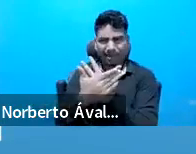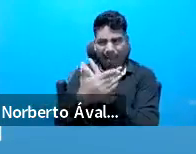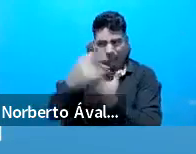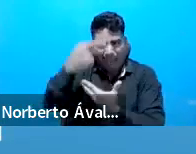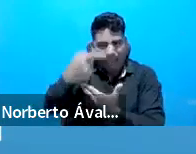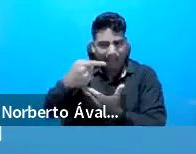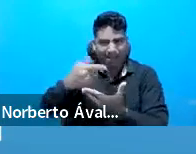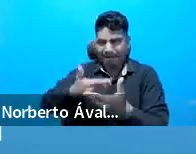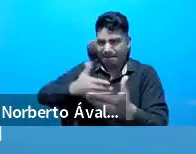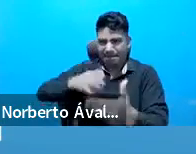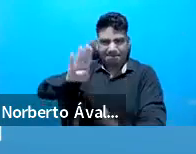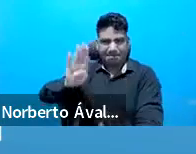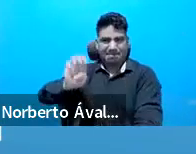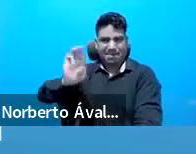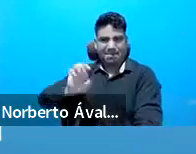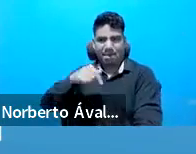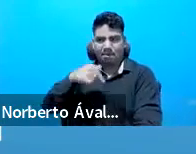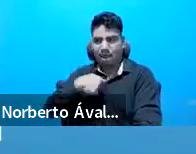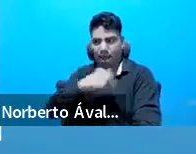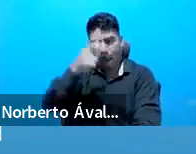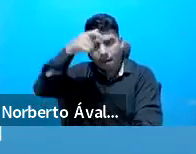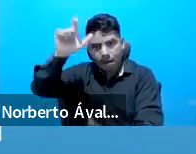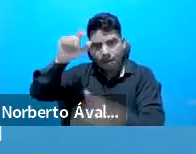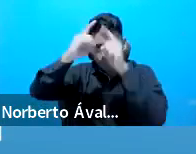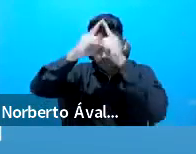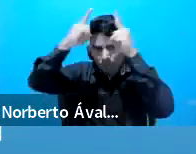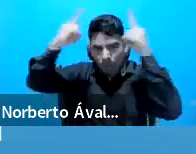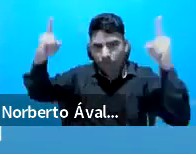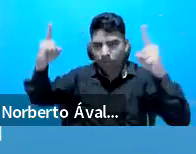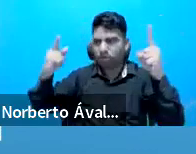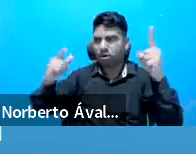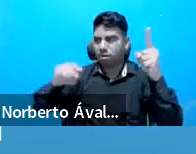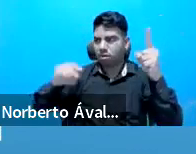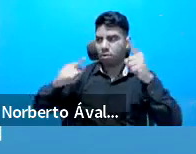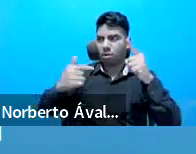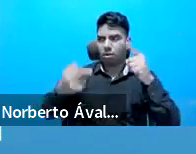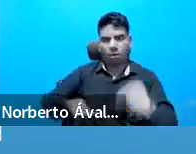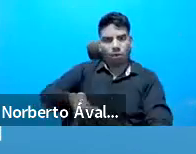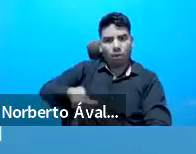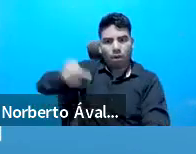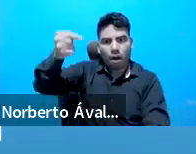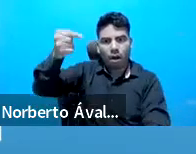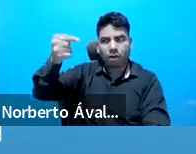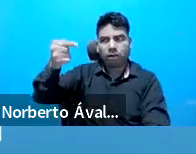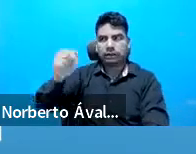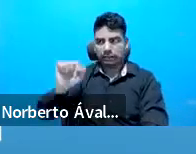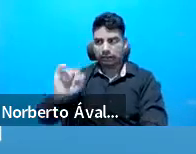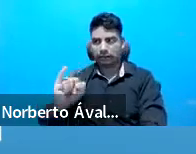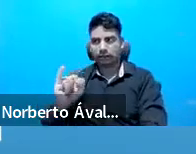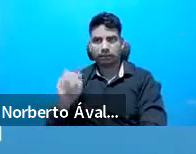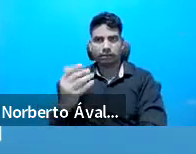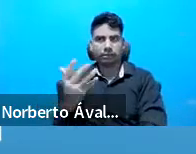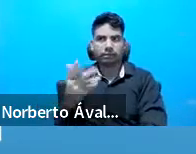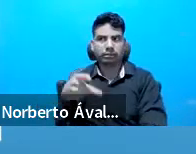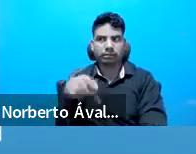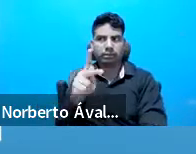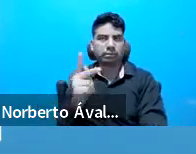se desarrolla a lo largo de se desarrolla a lo largo de la vida , y si ese , y si se desarrolla a lo largo de la vida, cómo es que se desarrolla es por la escuela es por la escuela.